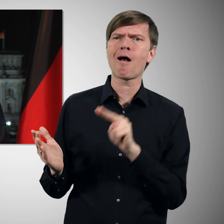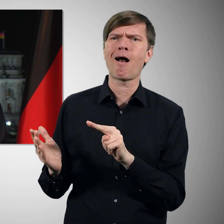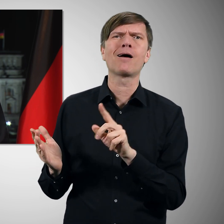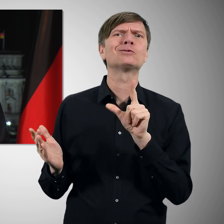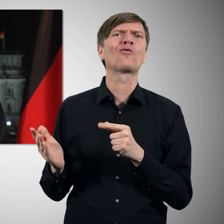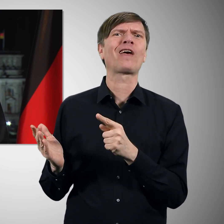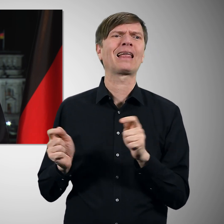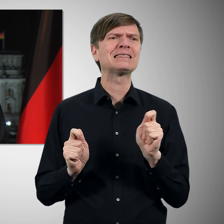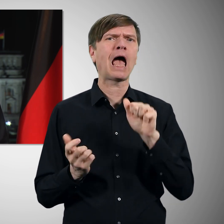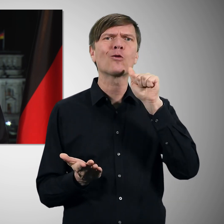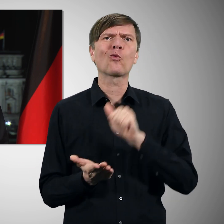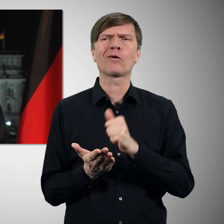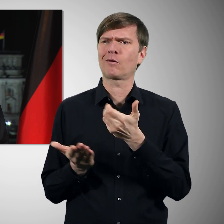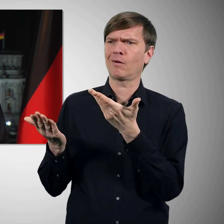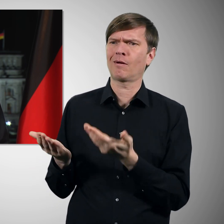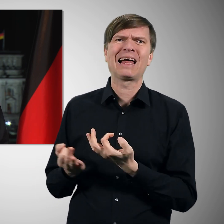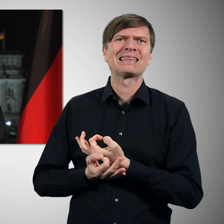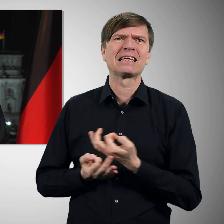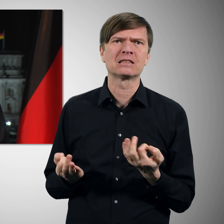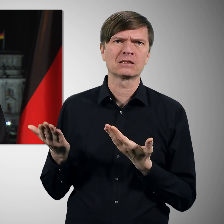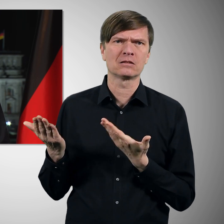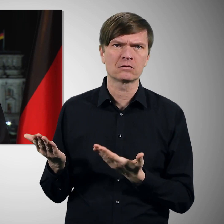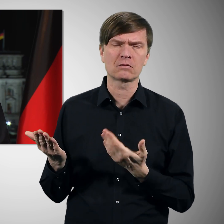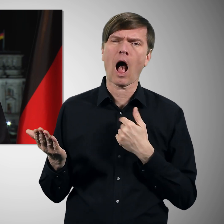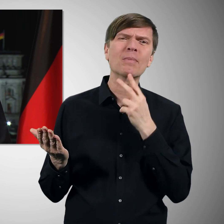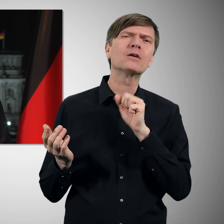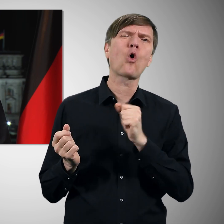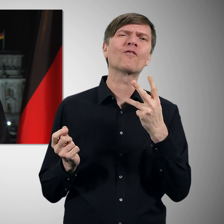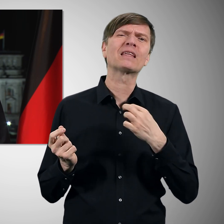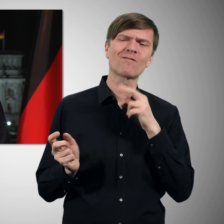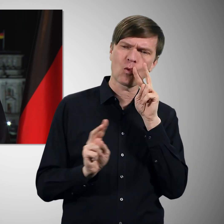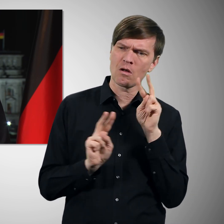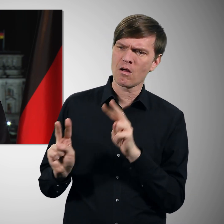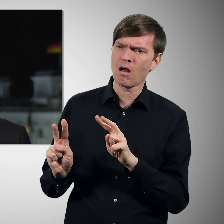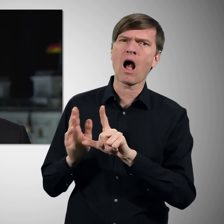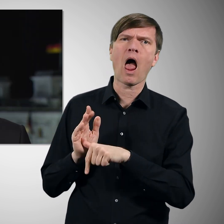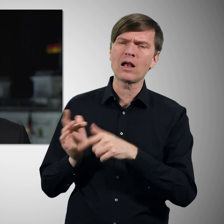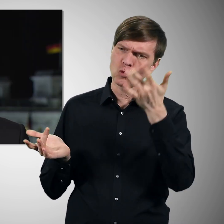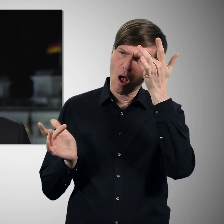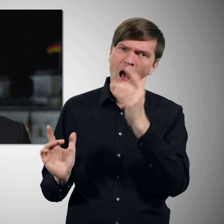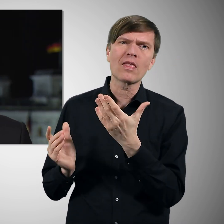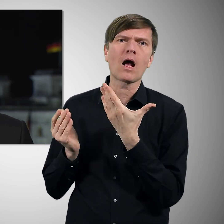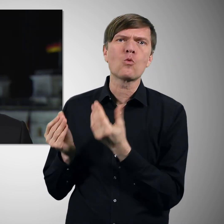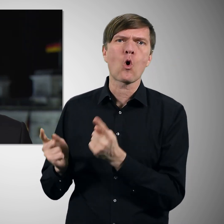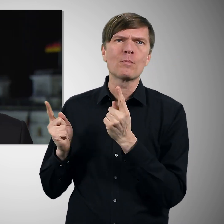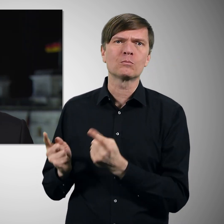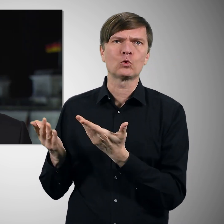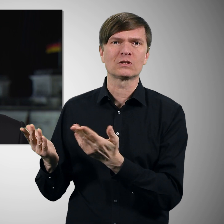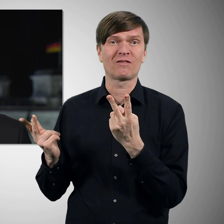Aber mir ist es wichtig, dass ihre Leistung gesehen und anerkannt wird. Liebe Mitbürgerinnen und Mitbürger!